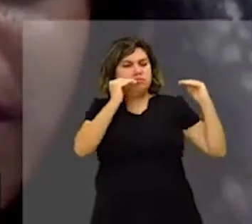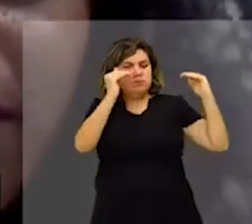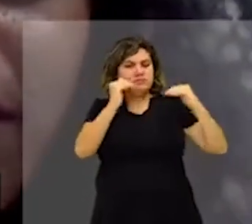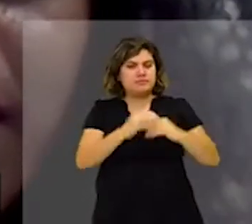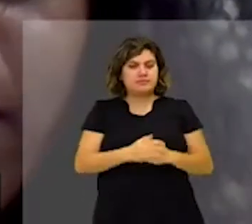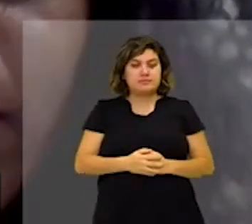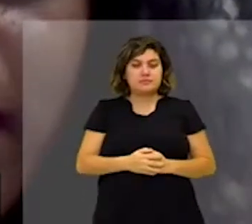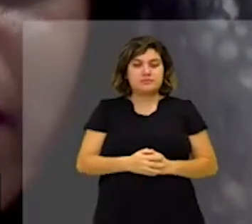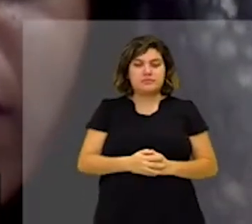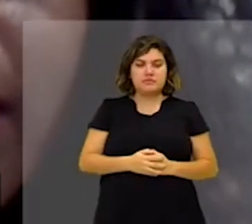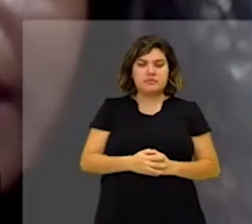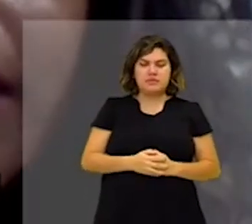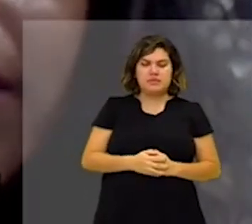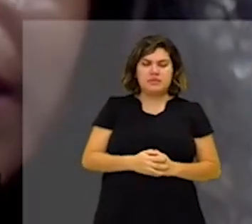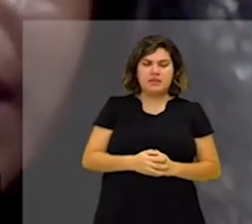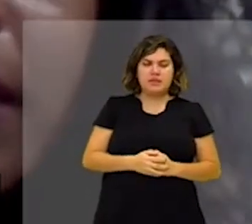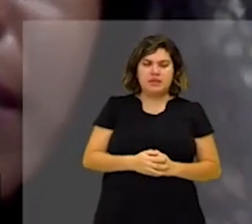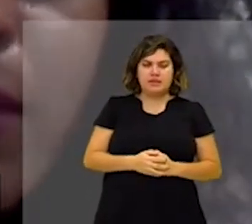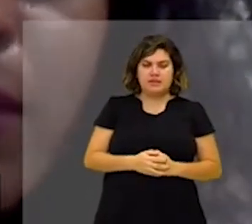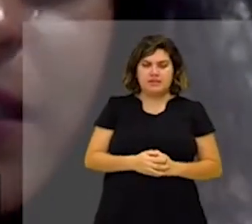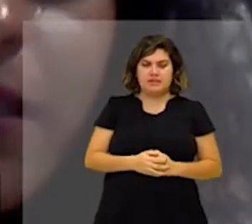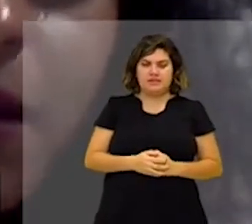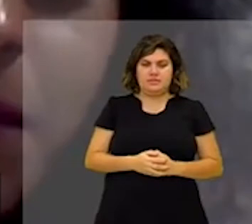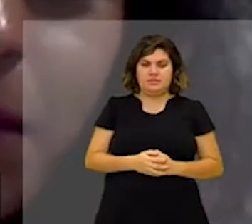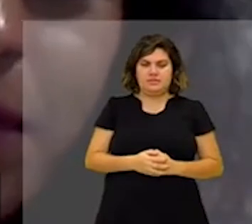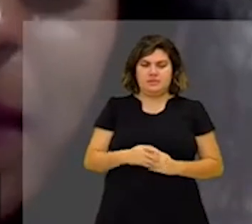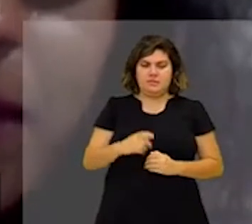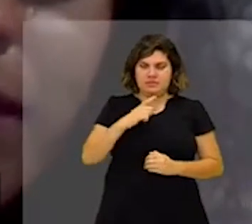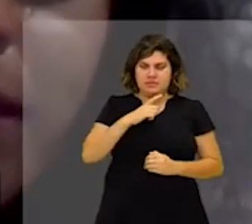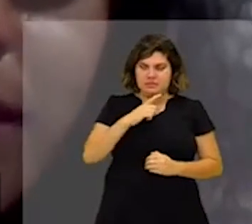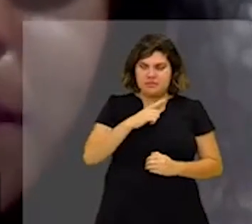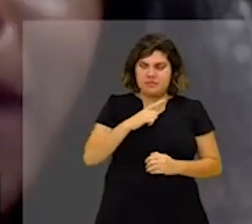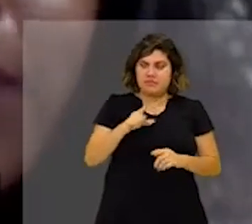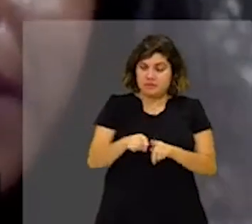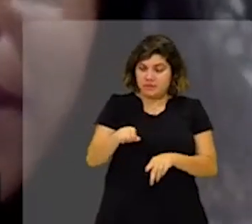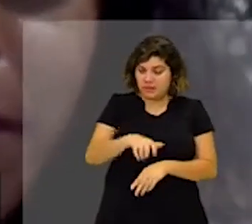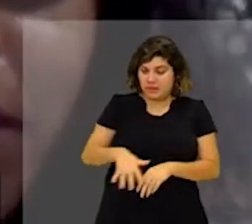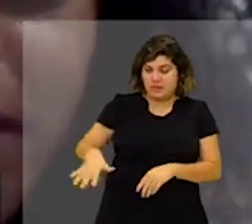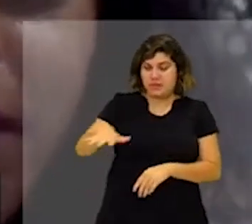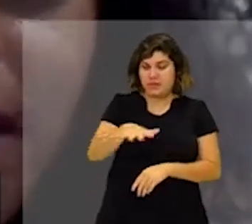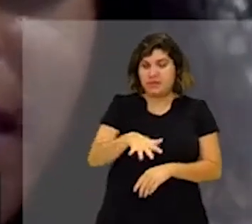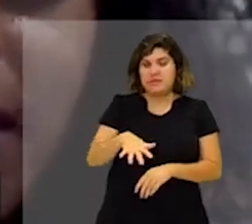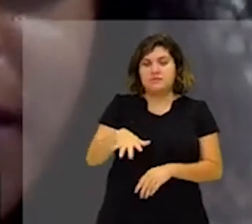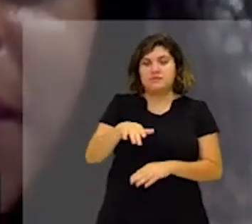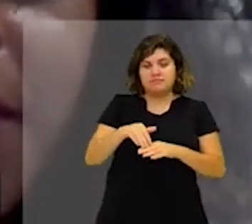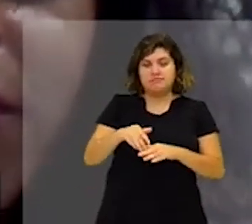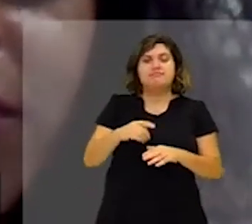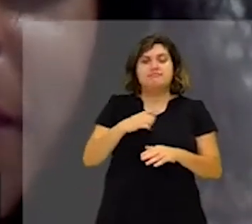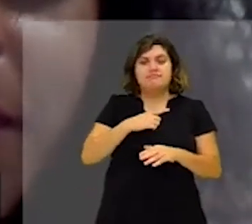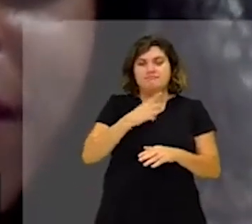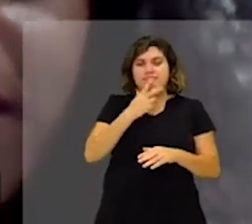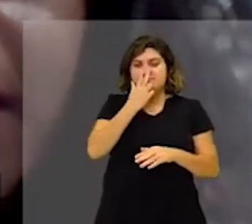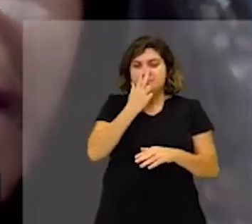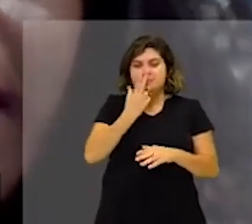estive no eixo ali que tava tratando lhe dá um aspecto das maiorias minorizados né a gente para